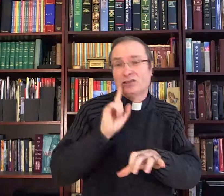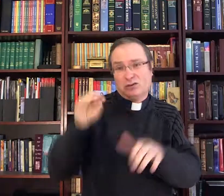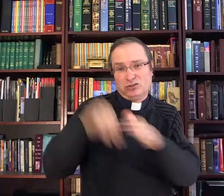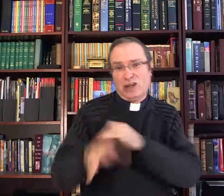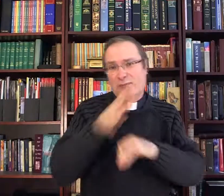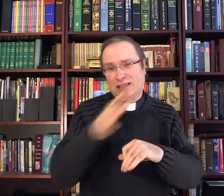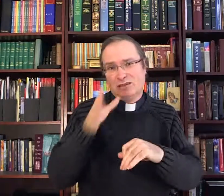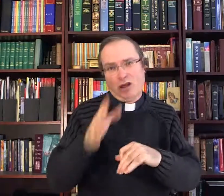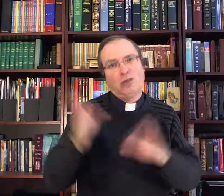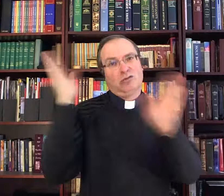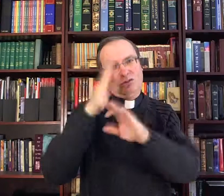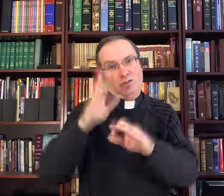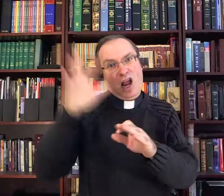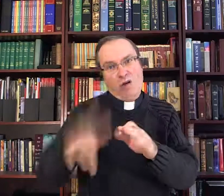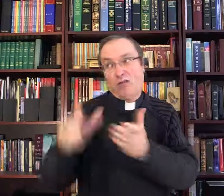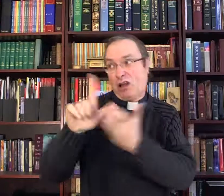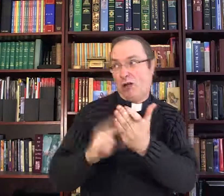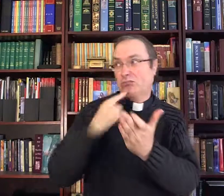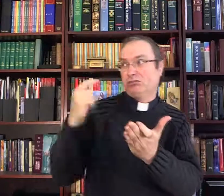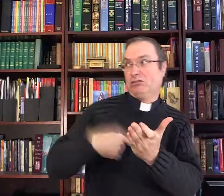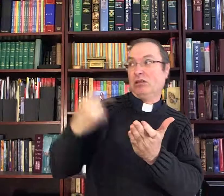sont sous la malédiction (trouble, car la loi dit;